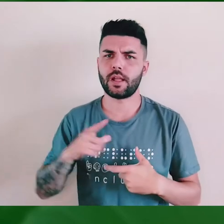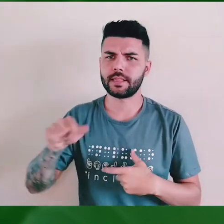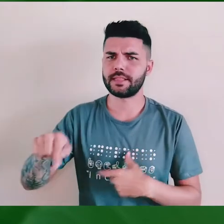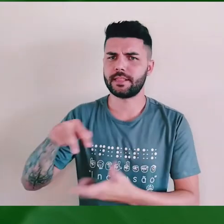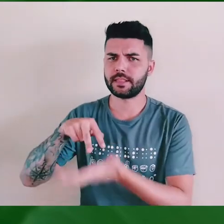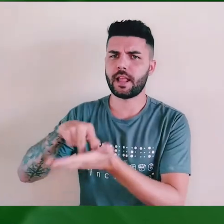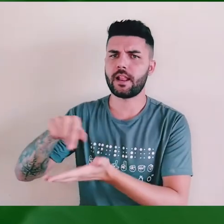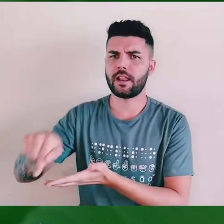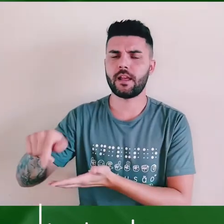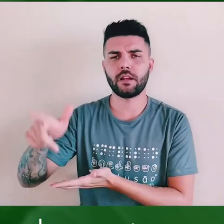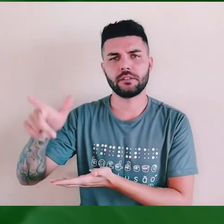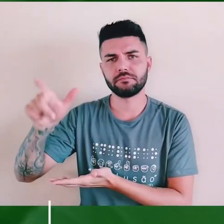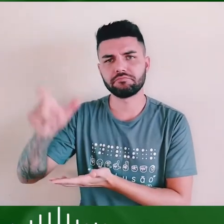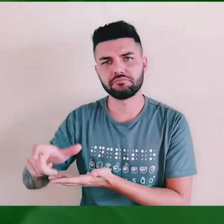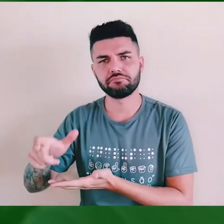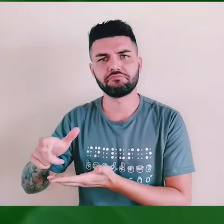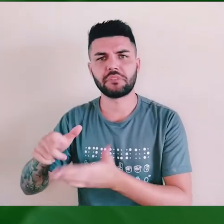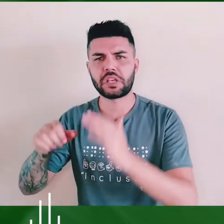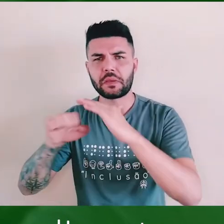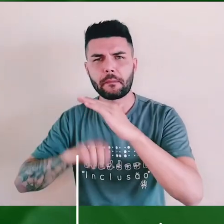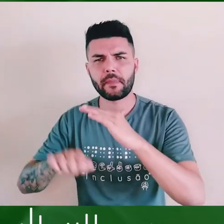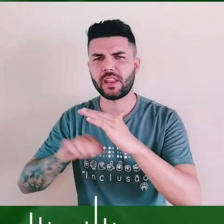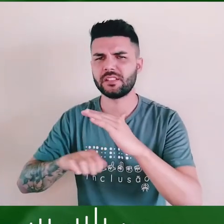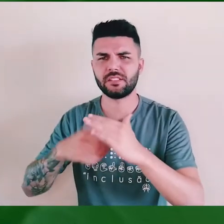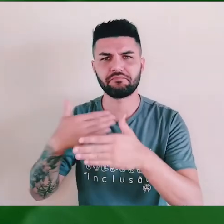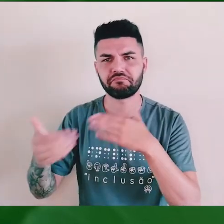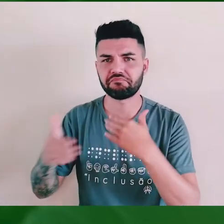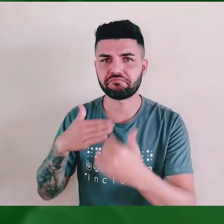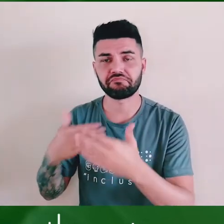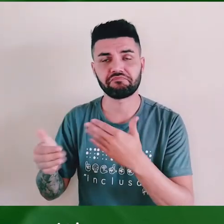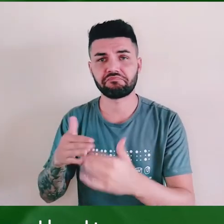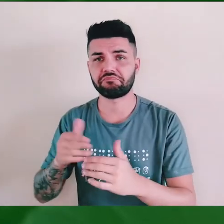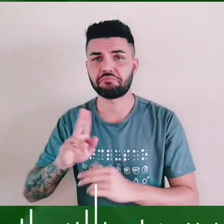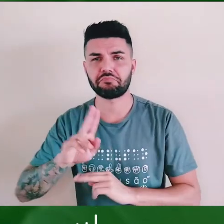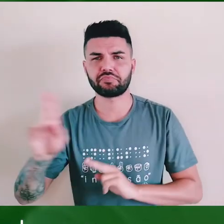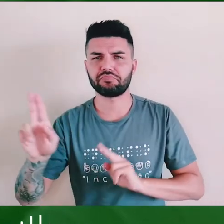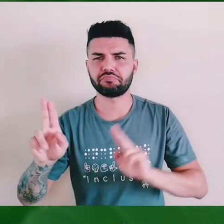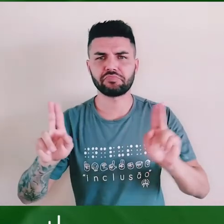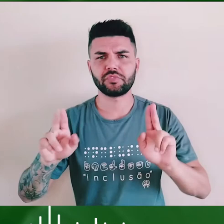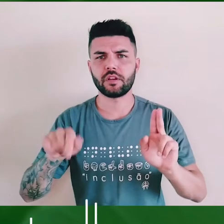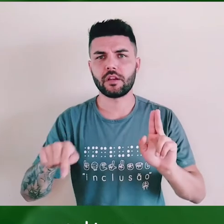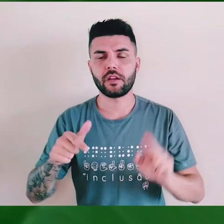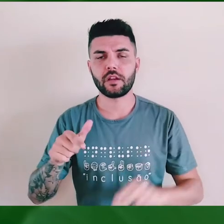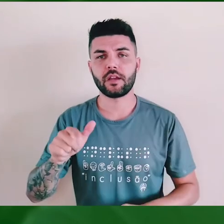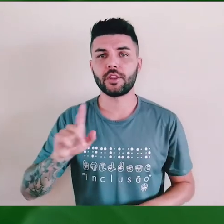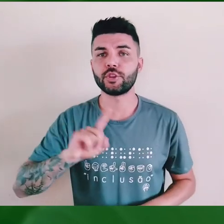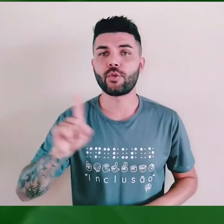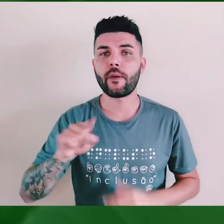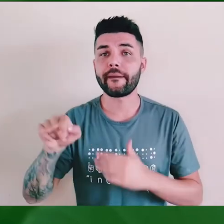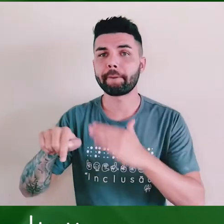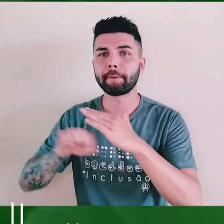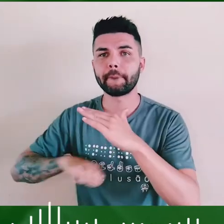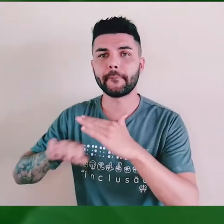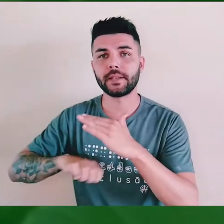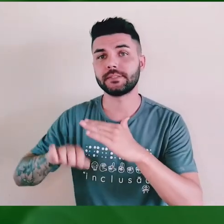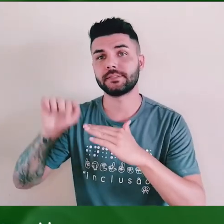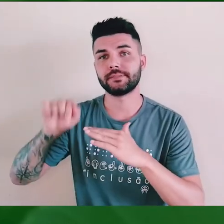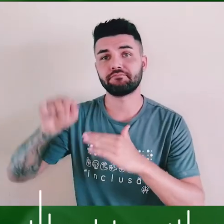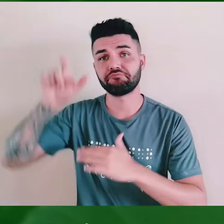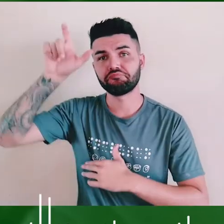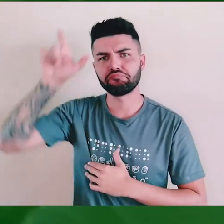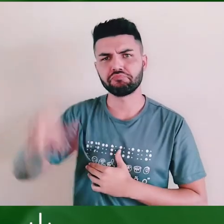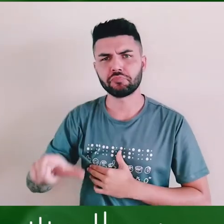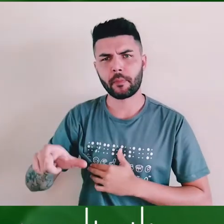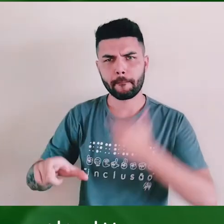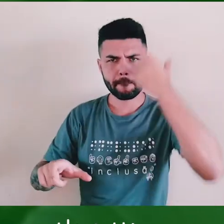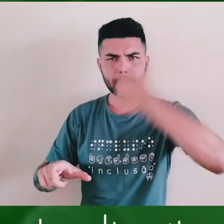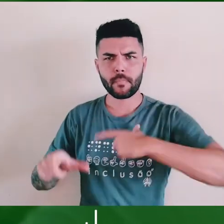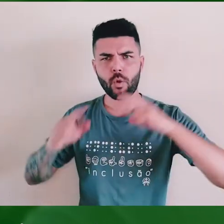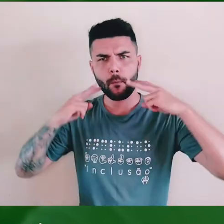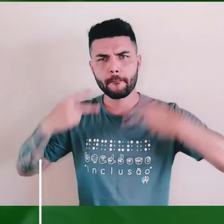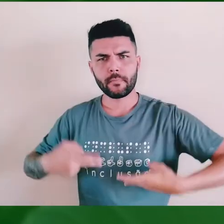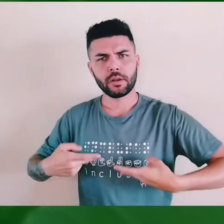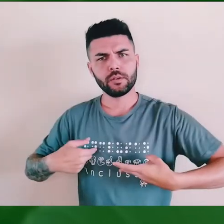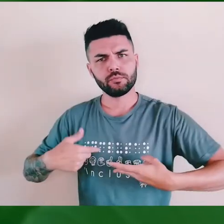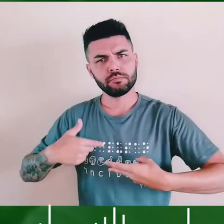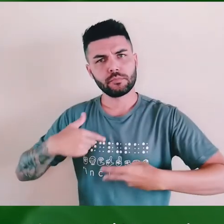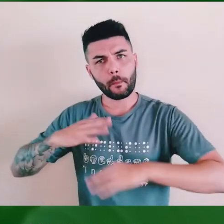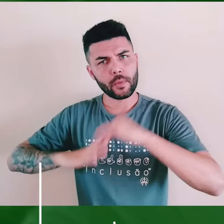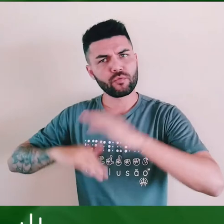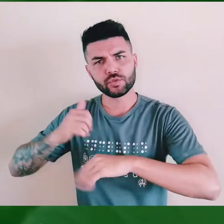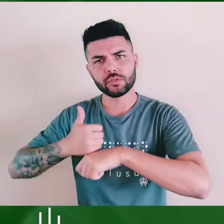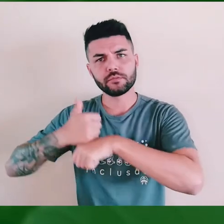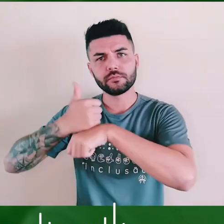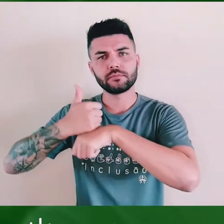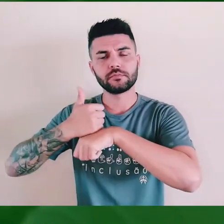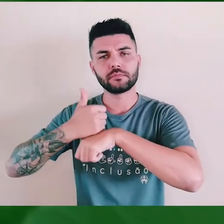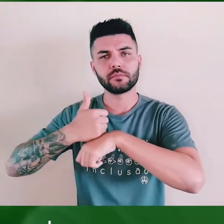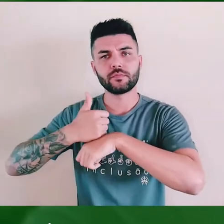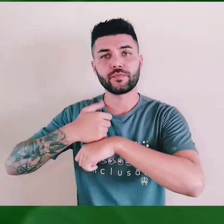da emissora X ou Y ou Z, ele não é um CNPJ, ele é um CPF. Se tal emissora fala de um